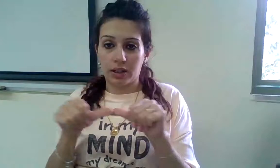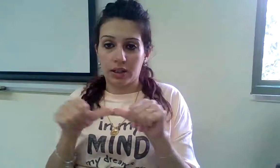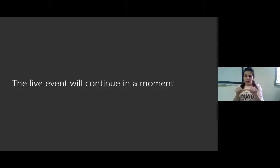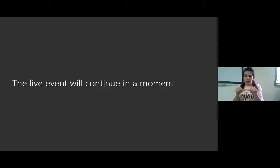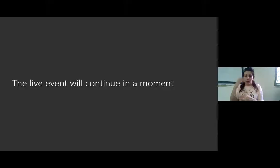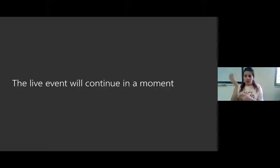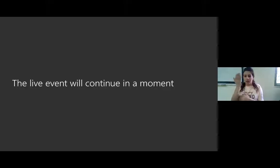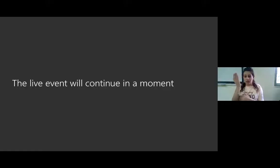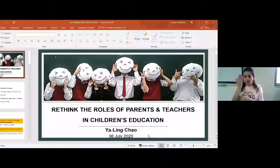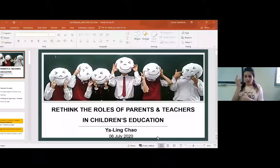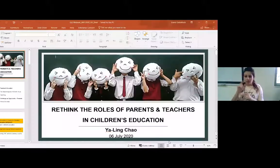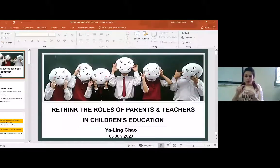ولكن